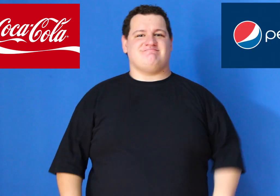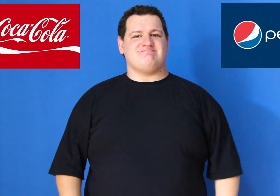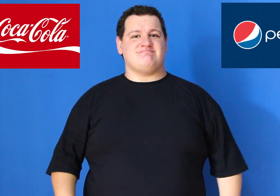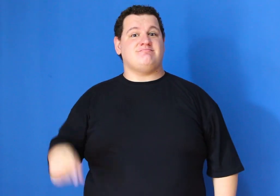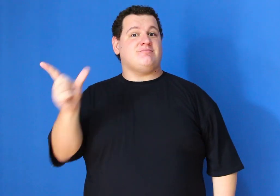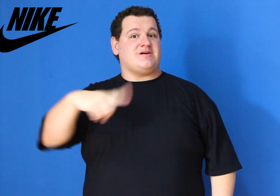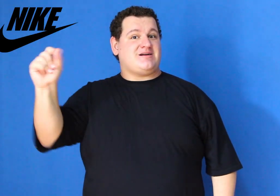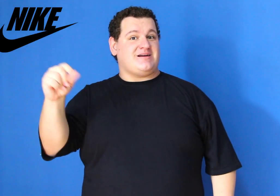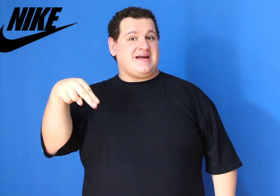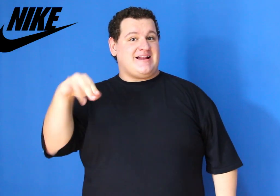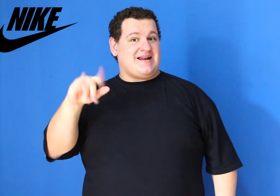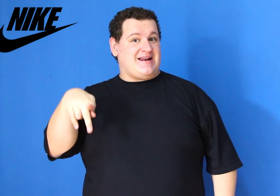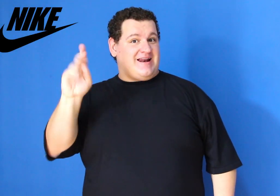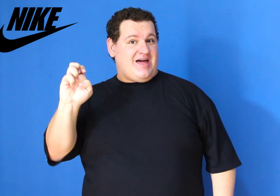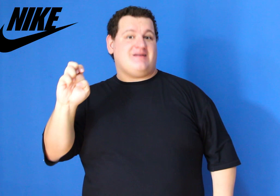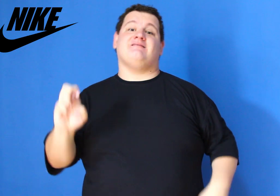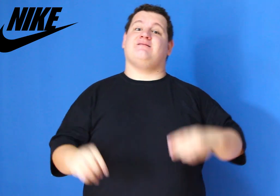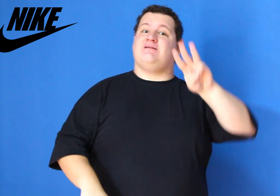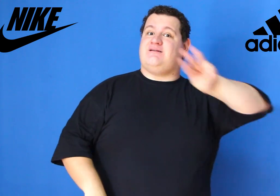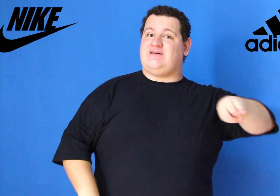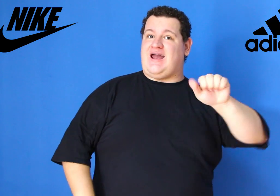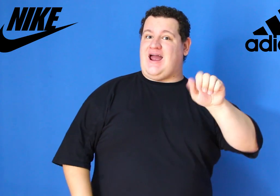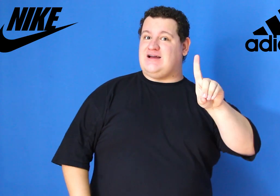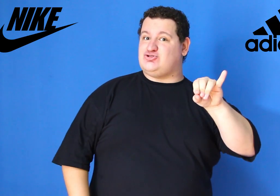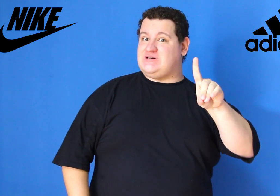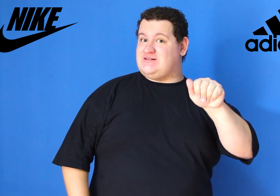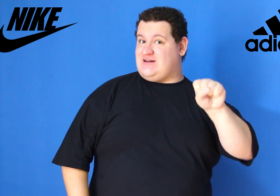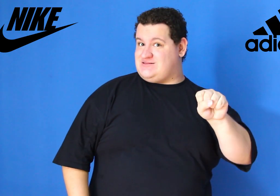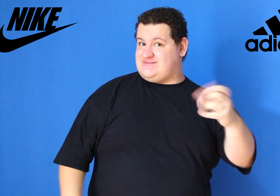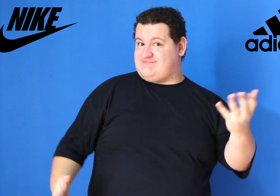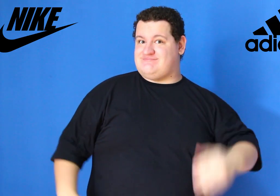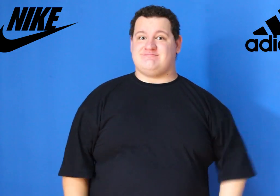Nike e Adidas.